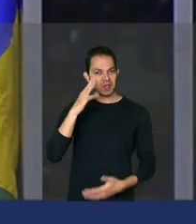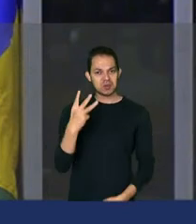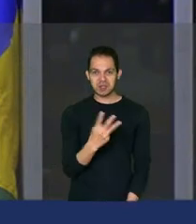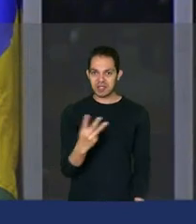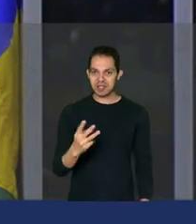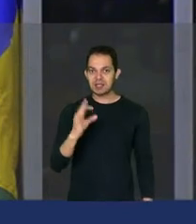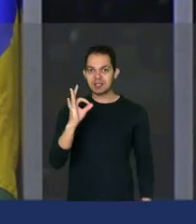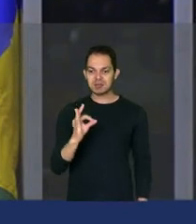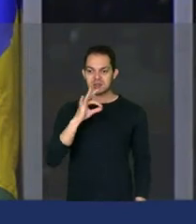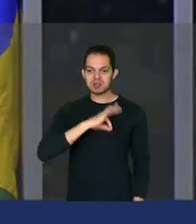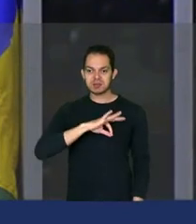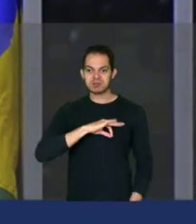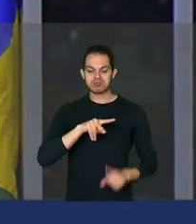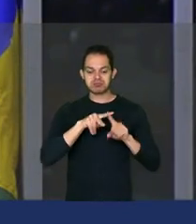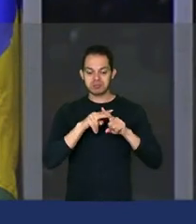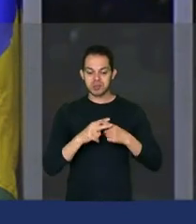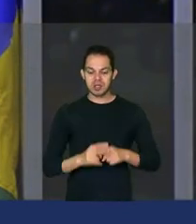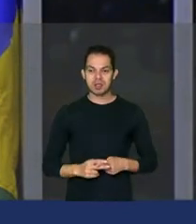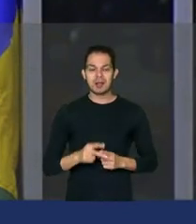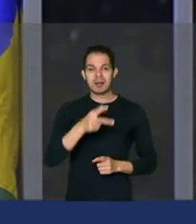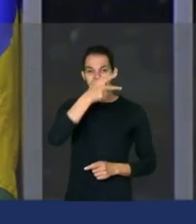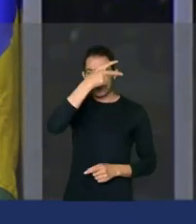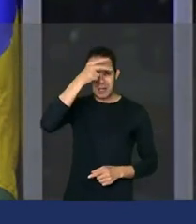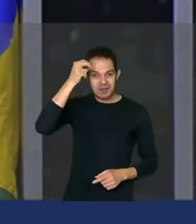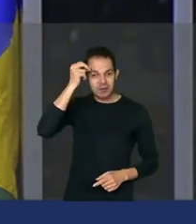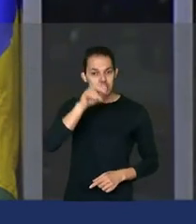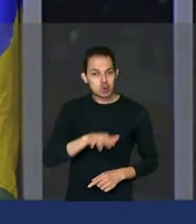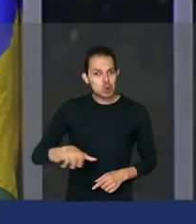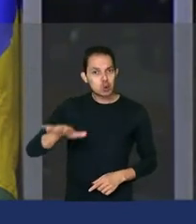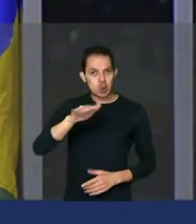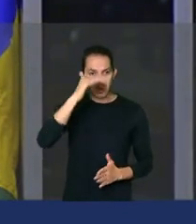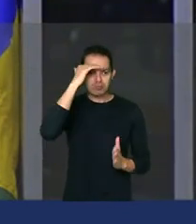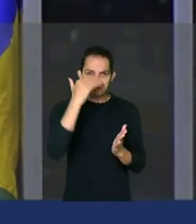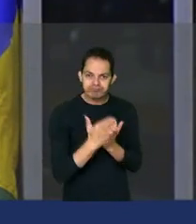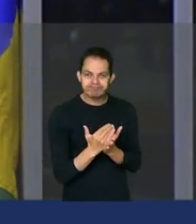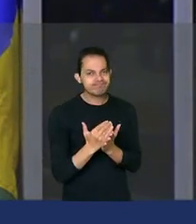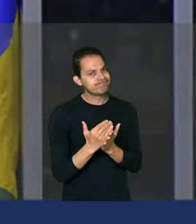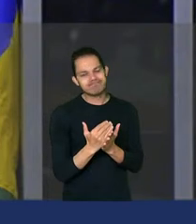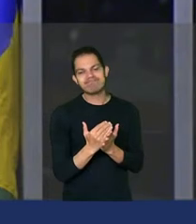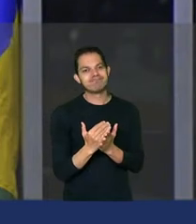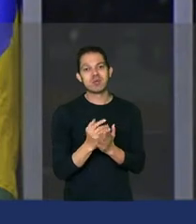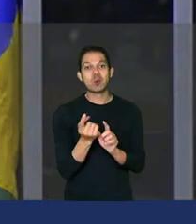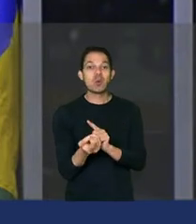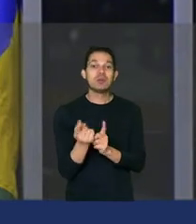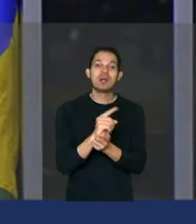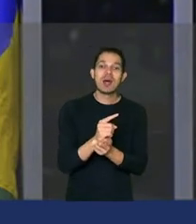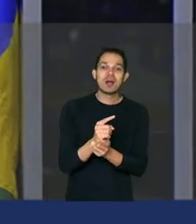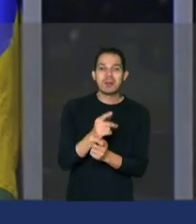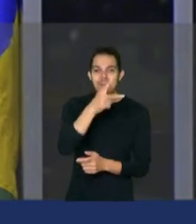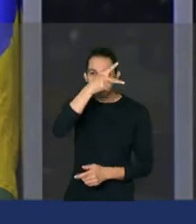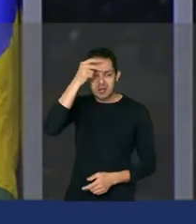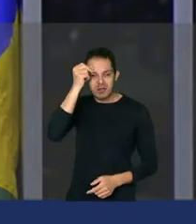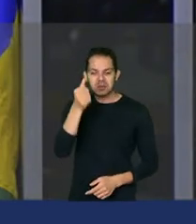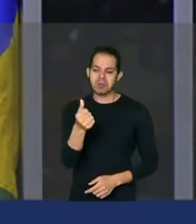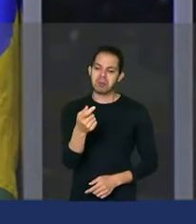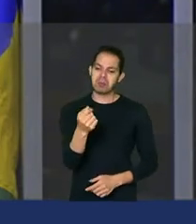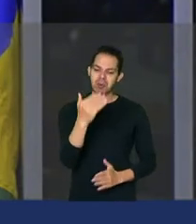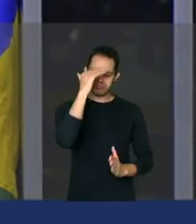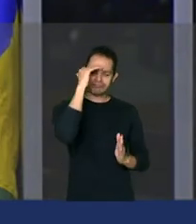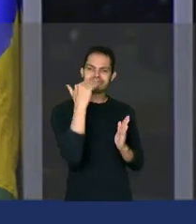PRESIDENTE DA REPÚBLICA, NA ORDEM DA 3% QUE NEM TODOS OS PREFEITOS ESTÃO CUMPRINDO, ALIÁS, POUCOS PREFEITOS ESTÃO CUMPRINDO PELO PAÍS